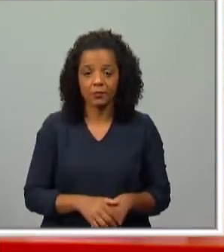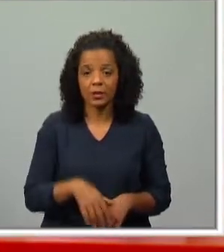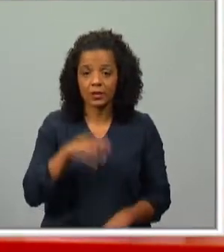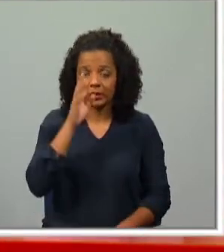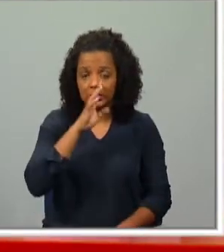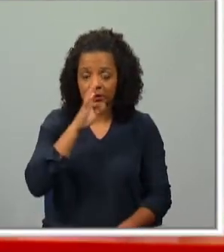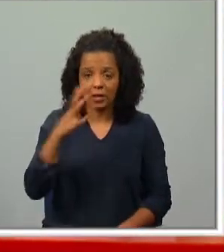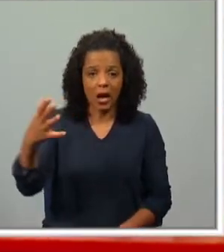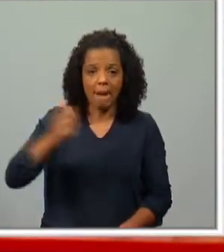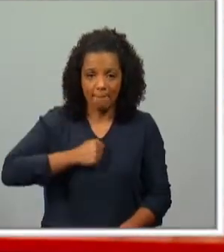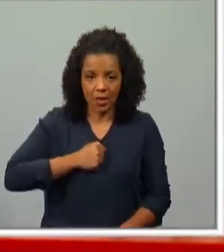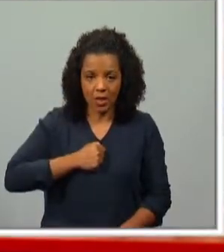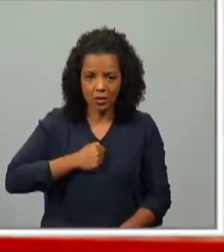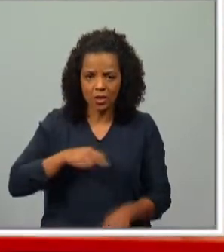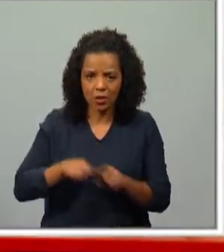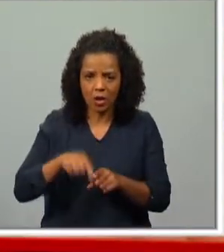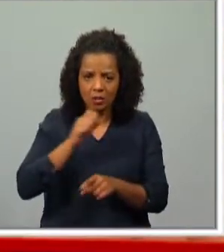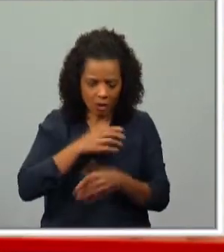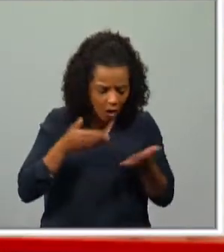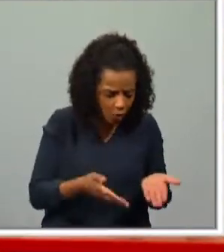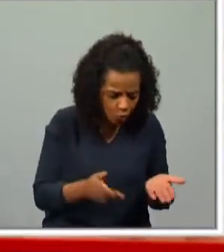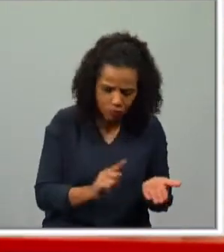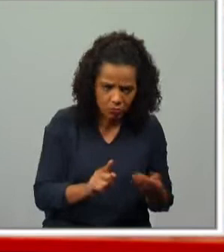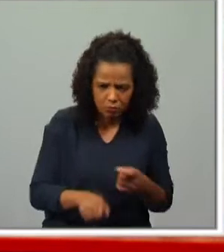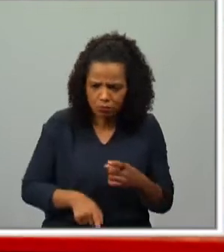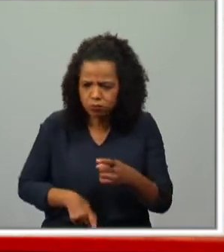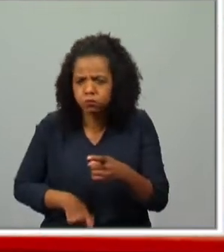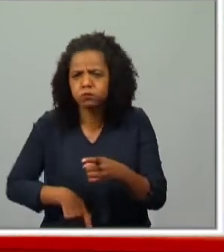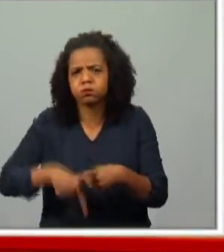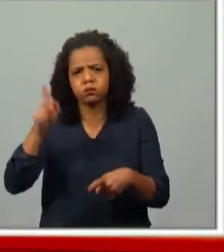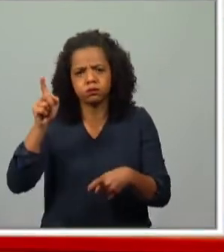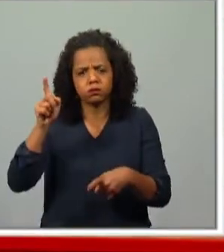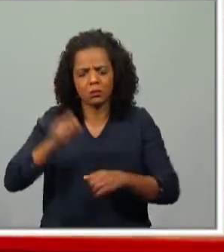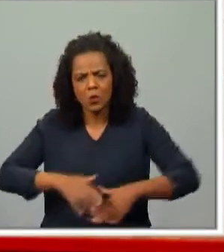apanhadas não ficaram a ver se podiam ajudar alguém fugiram o mais depressa e 抓到沒留下來看看能不能幫助某人盡快逃離並